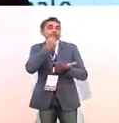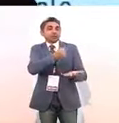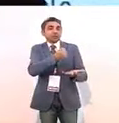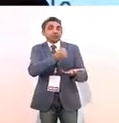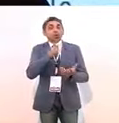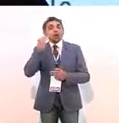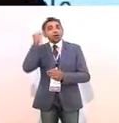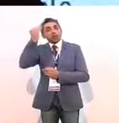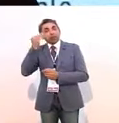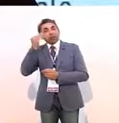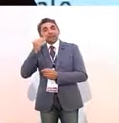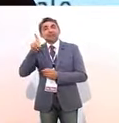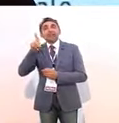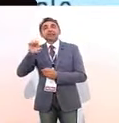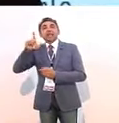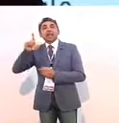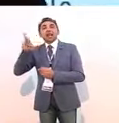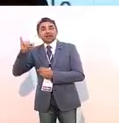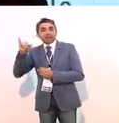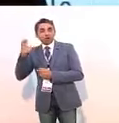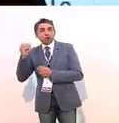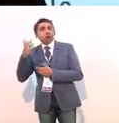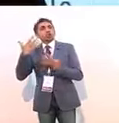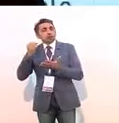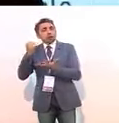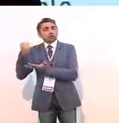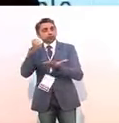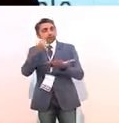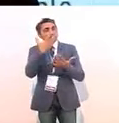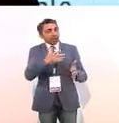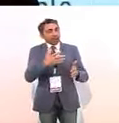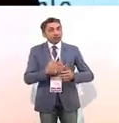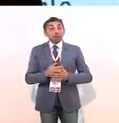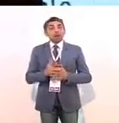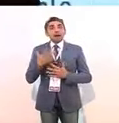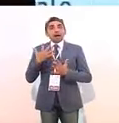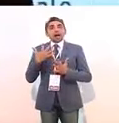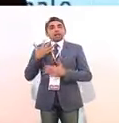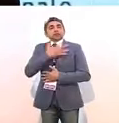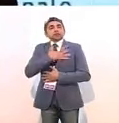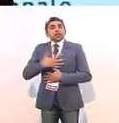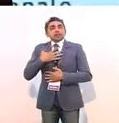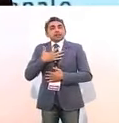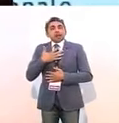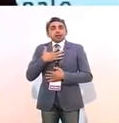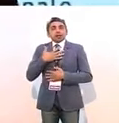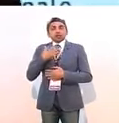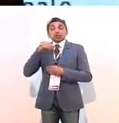Delrio che tanti denari ha messo – è innanzitutto il desiderio di metterci noi in viaggio fuori